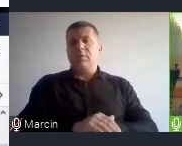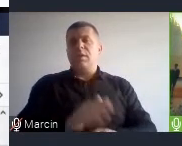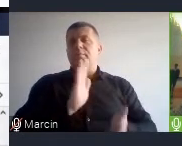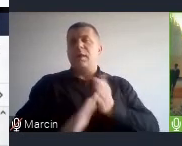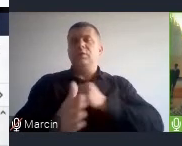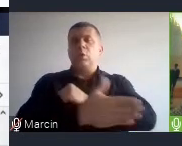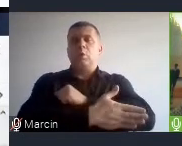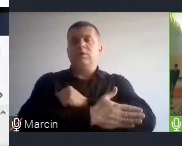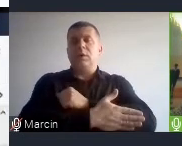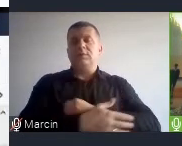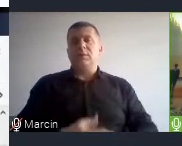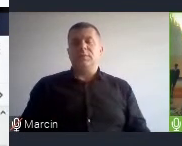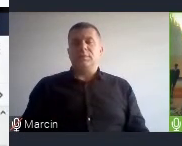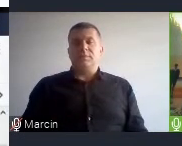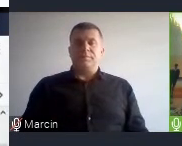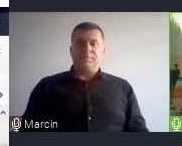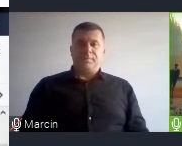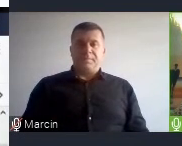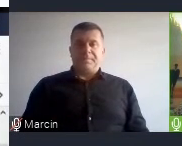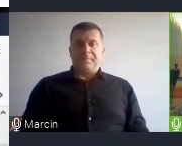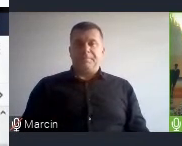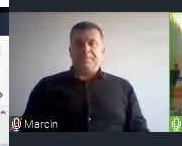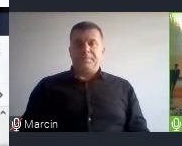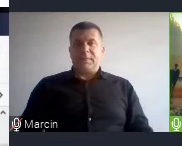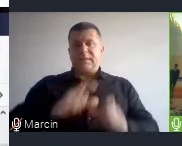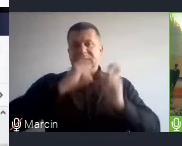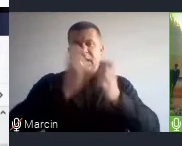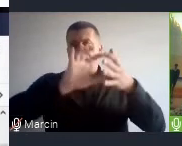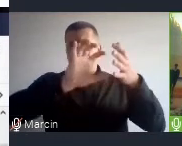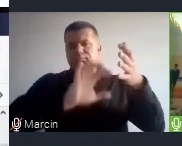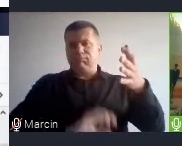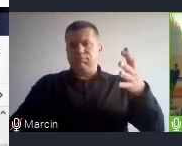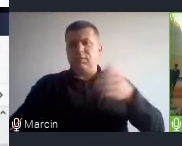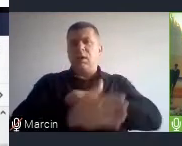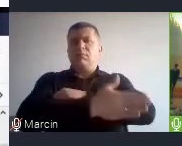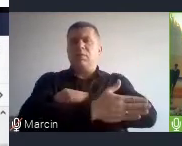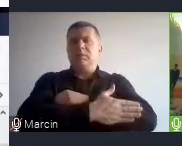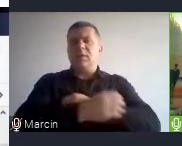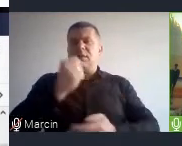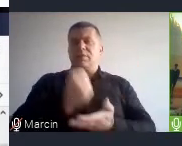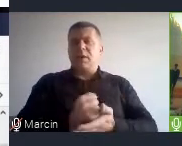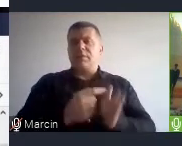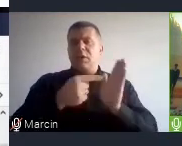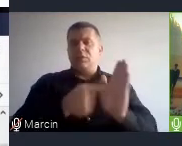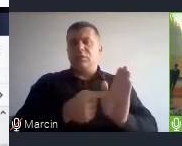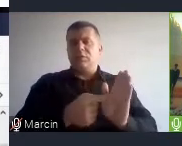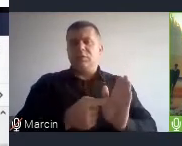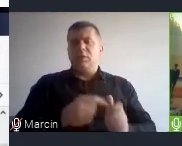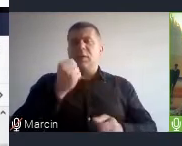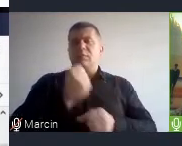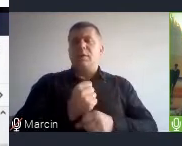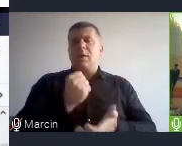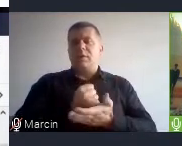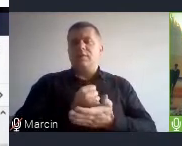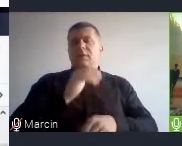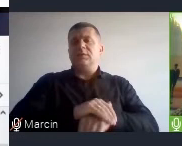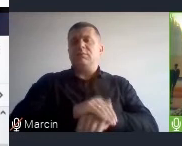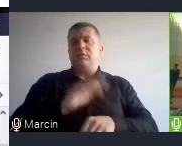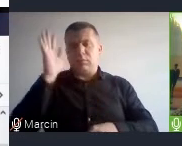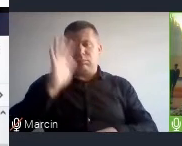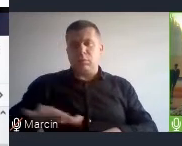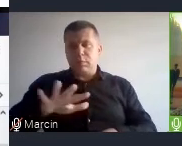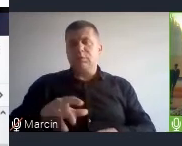Mamy tutaj całą serię podstaw dotyczących prawa zamówień publicznych i rozporządzeń europejskich,